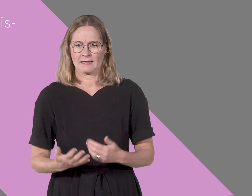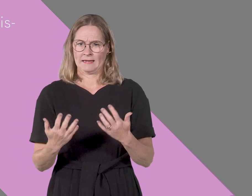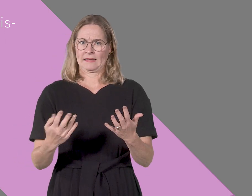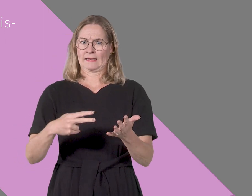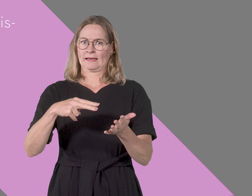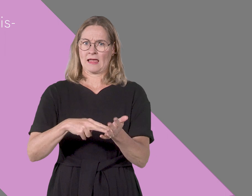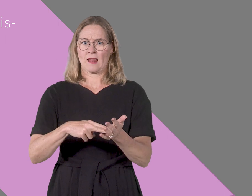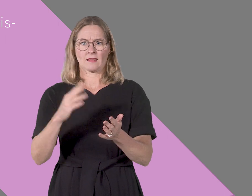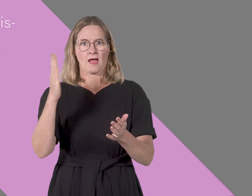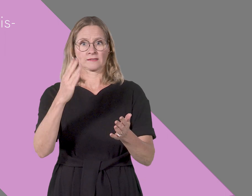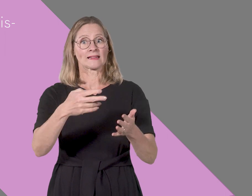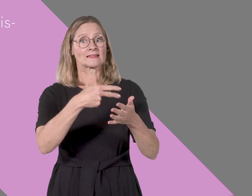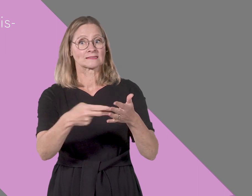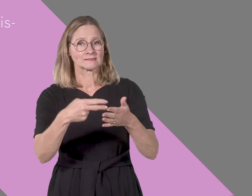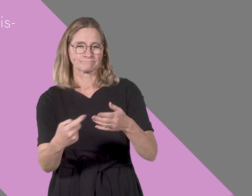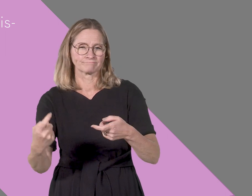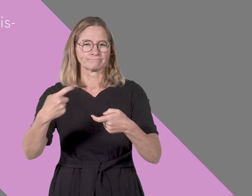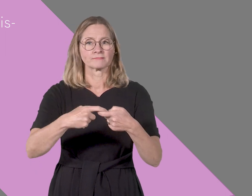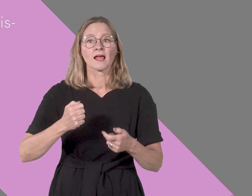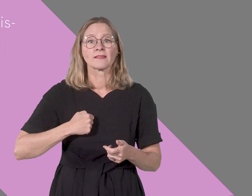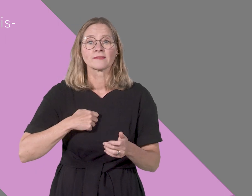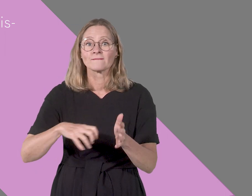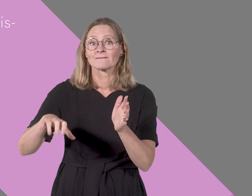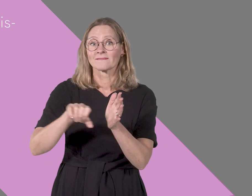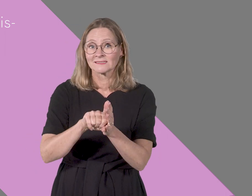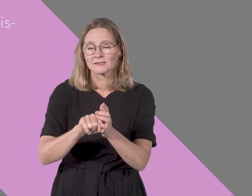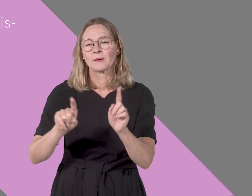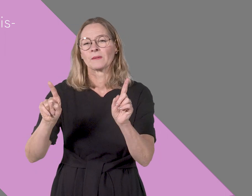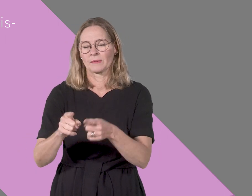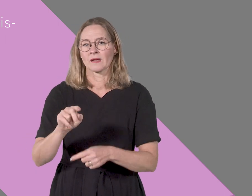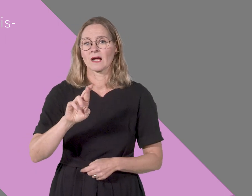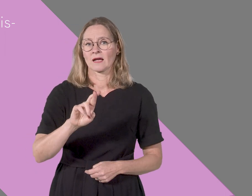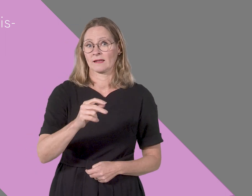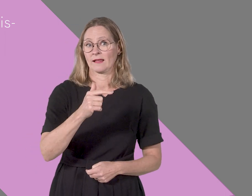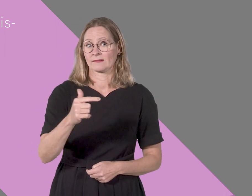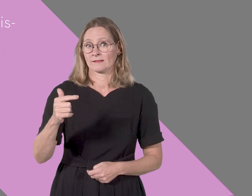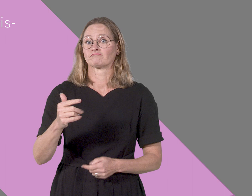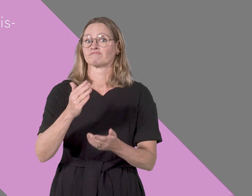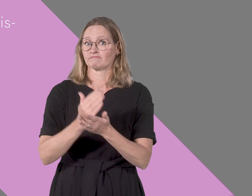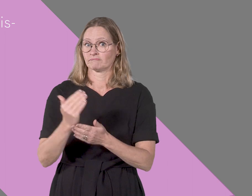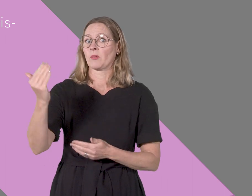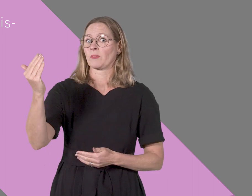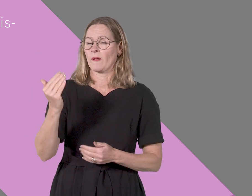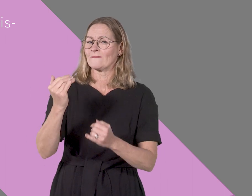Reaaliaikainen tekstiin perustuva hätäviestintä (RTT) on tulossa -